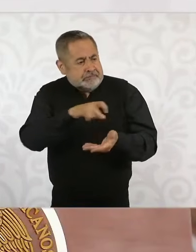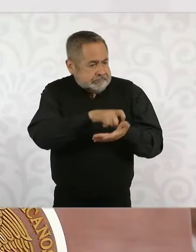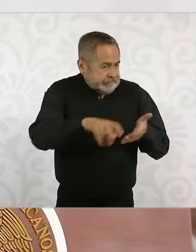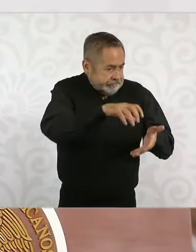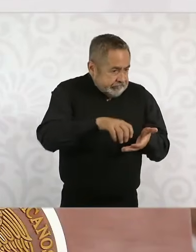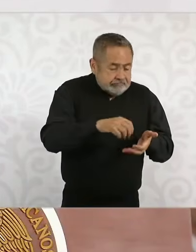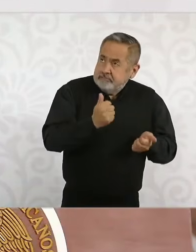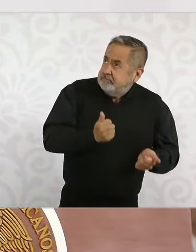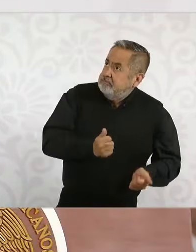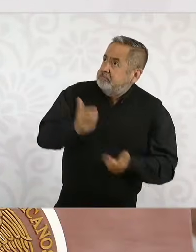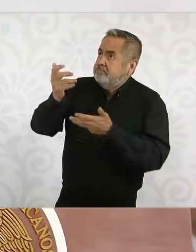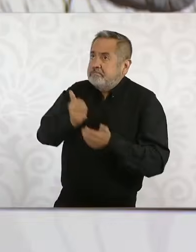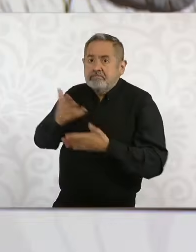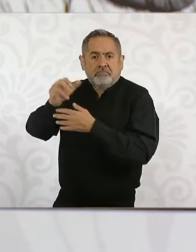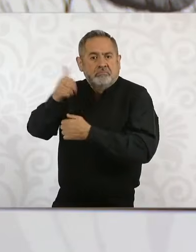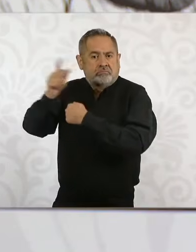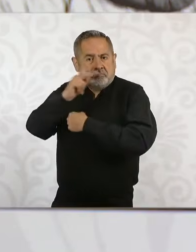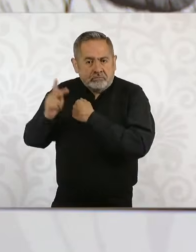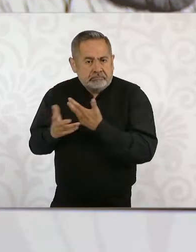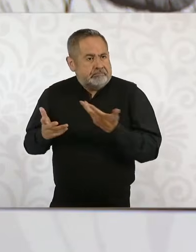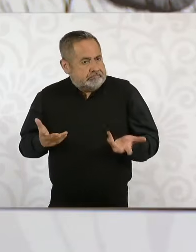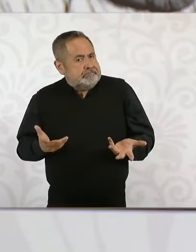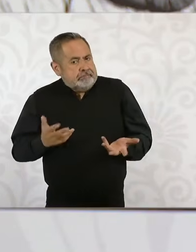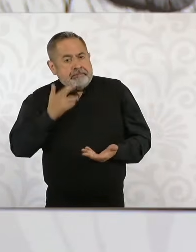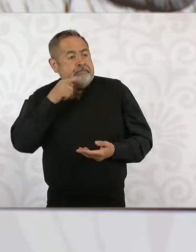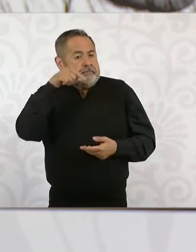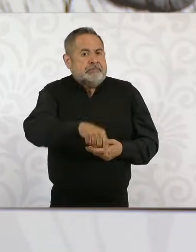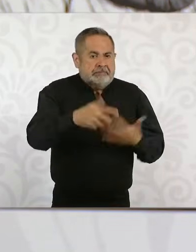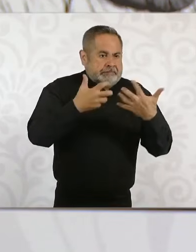generando incentivos para que las empresas inviertan en sus líneas de producción en México